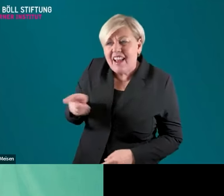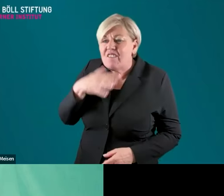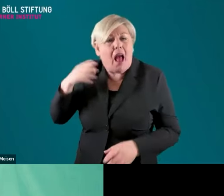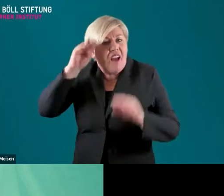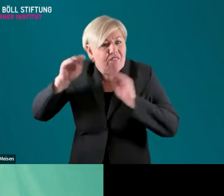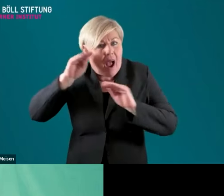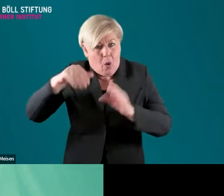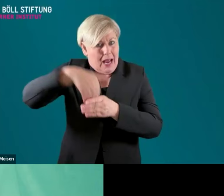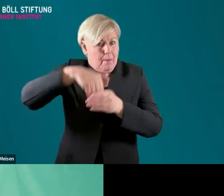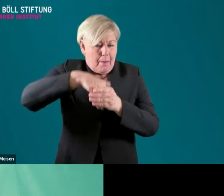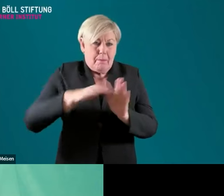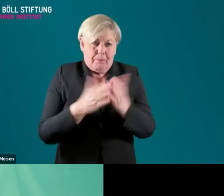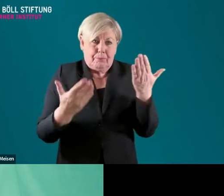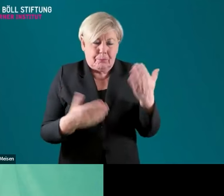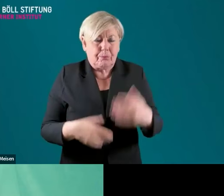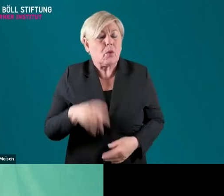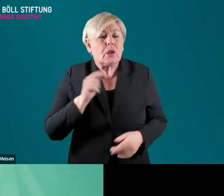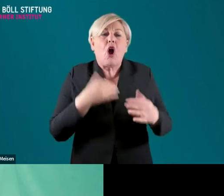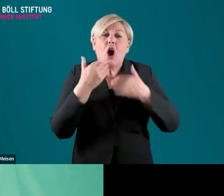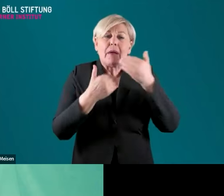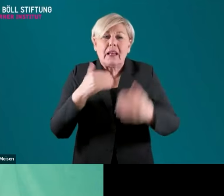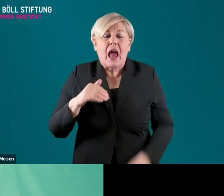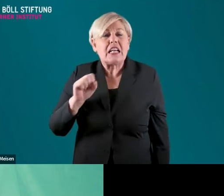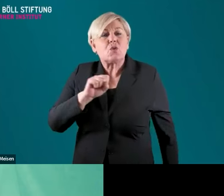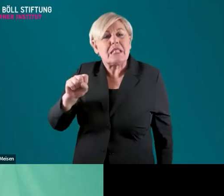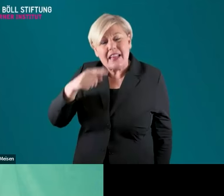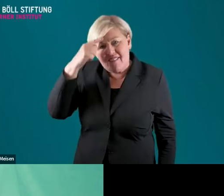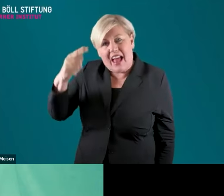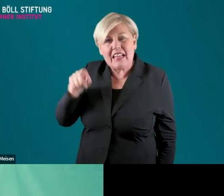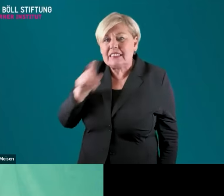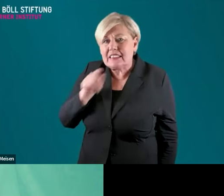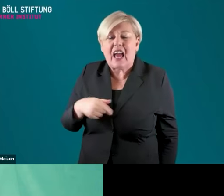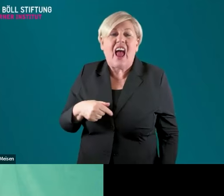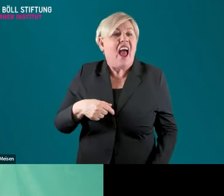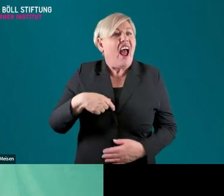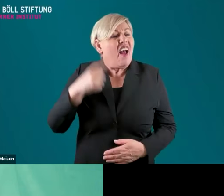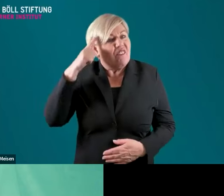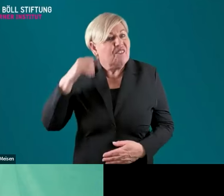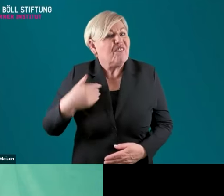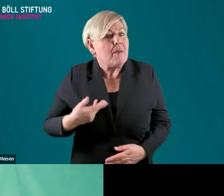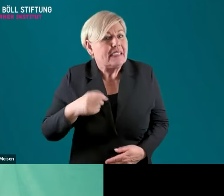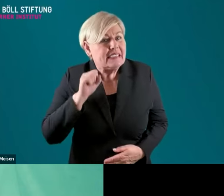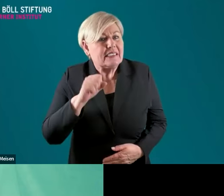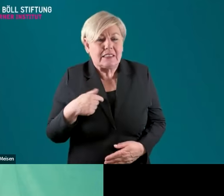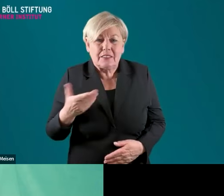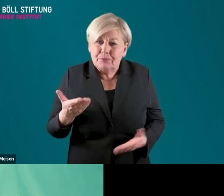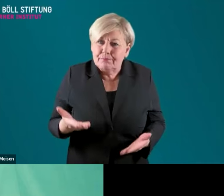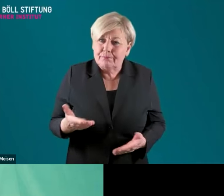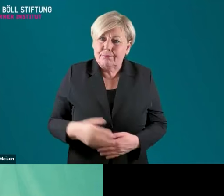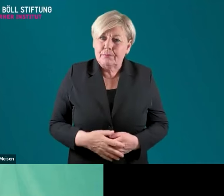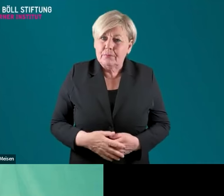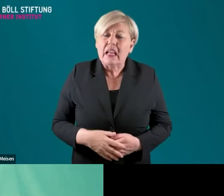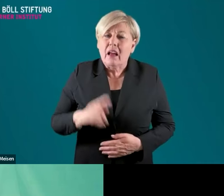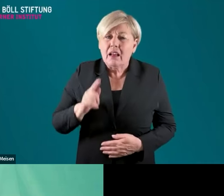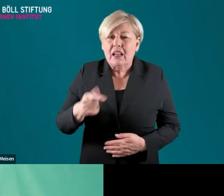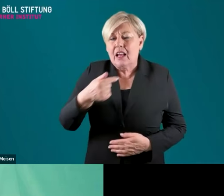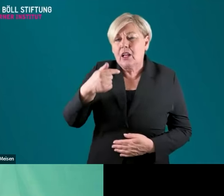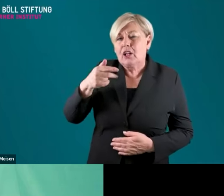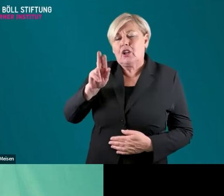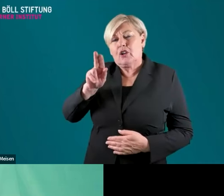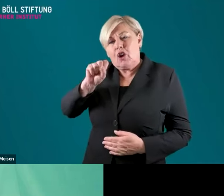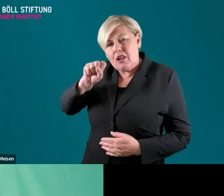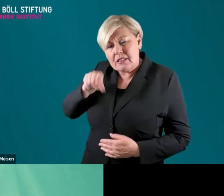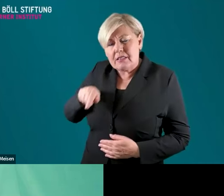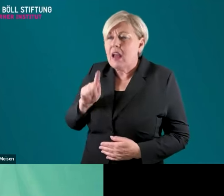Und den Kommentar dazu von Susanne Weise: „Wenn das Verständnis von Feminismus ein queerfeministisches ist, dann sind TERFs ja durchaus antifeministisch.